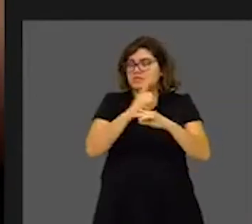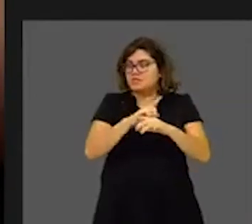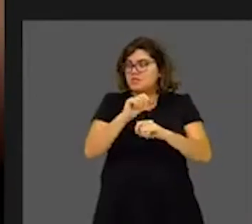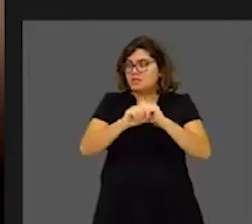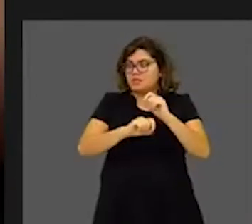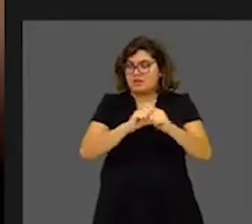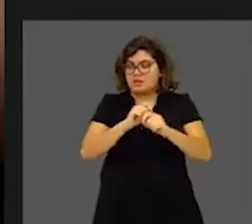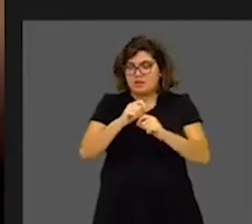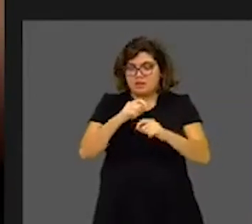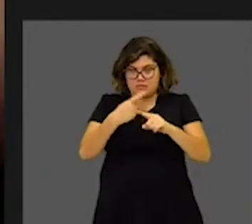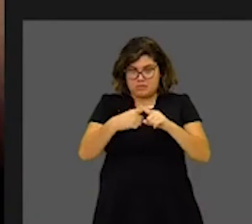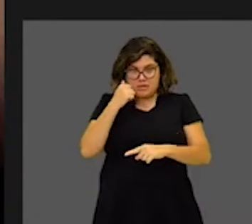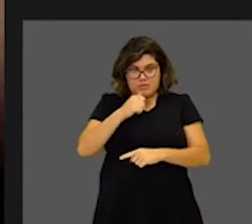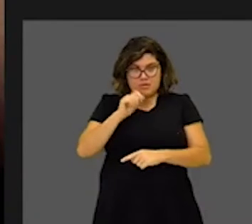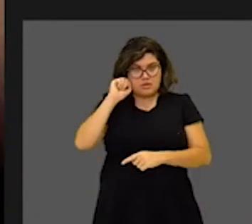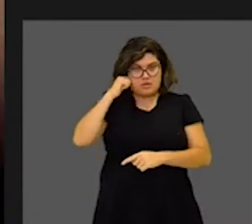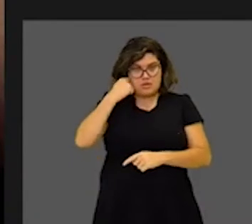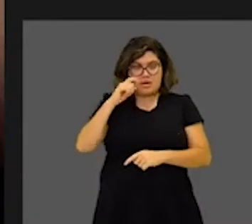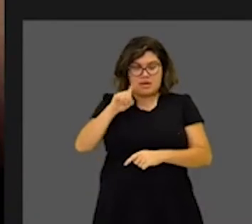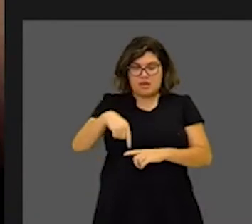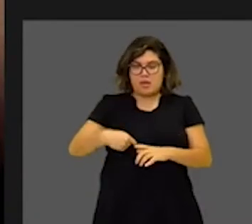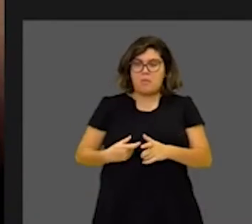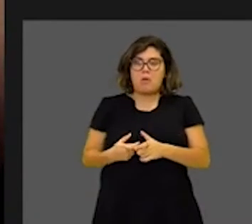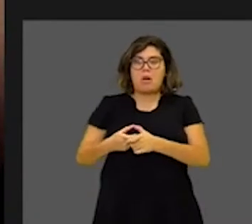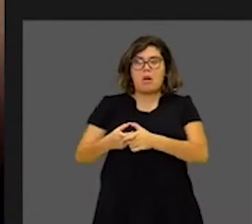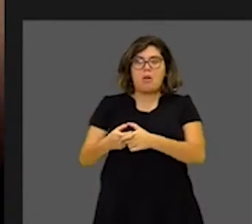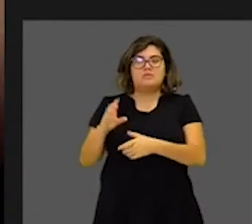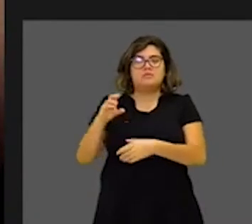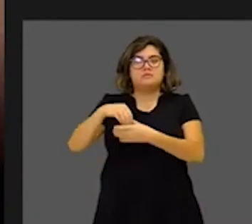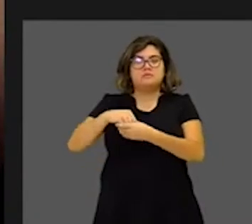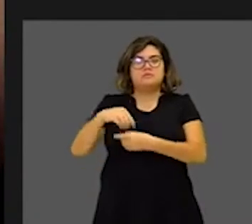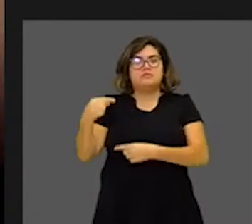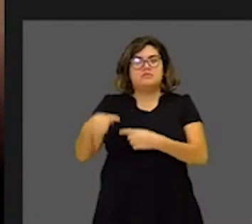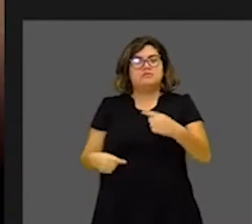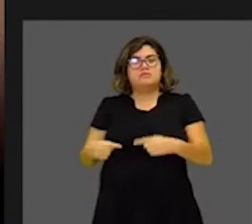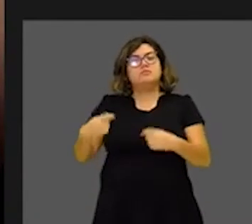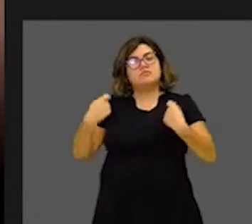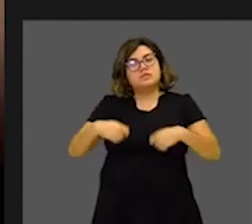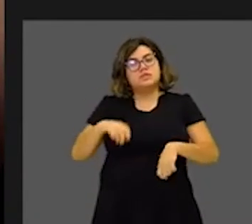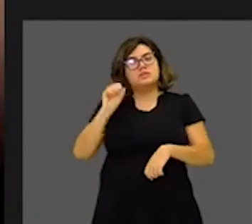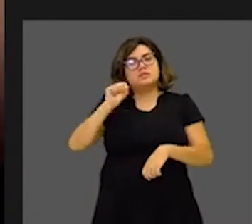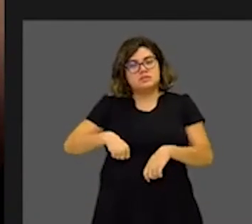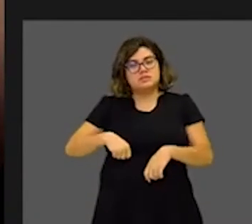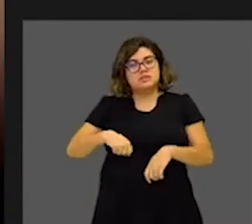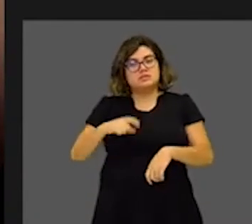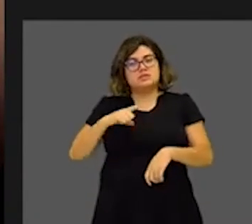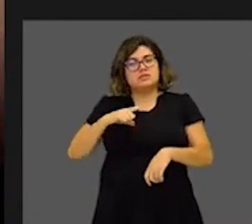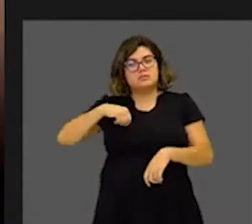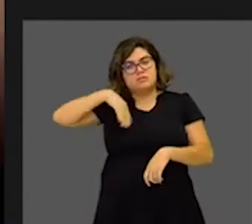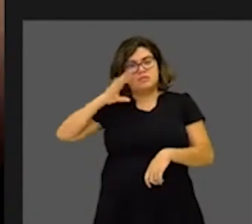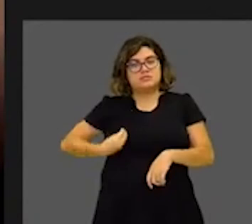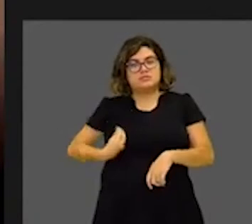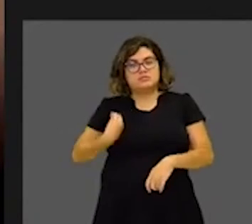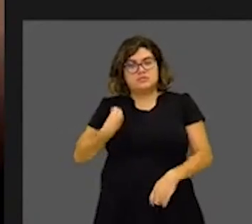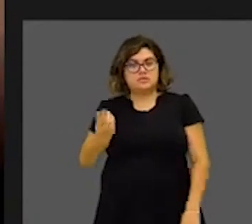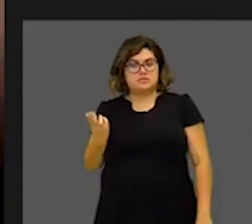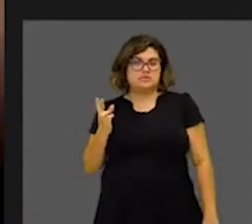negras são minoria na política e elas precisam e se fazer muito mais presente então por um lado se